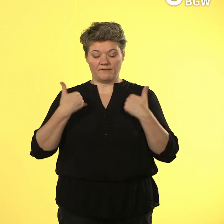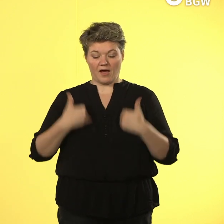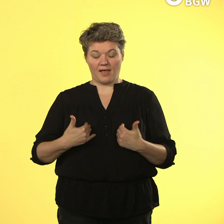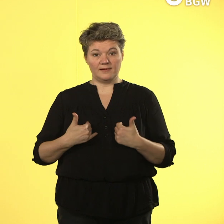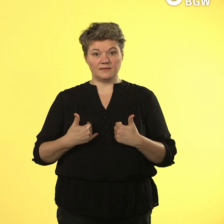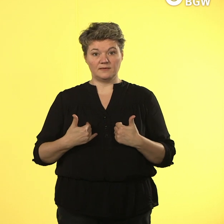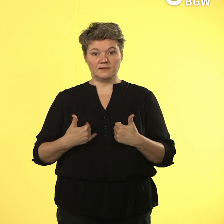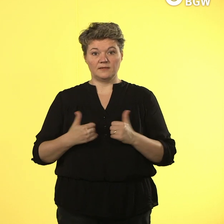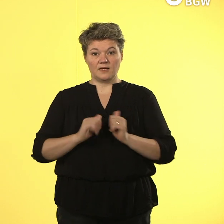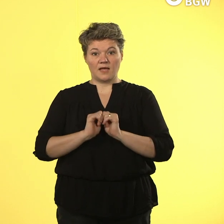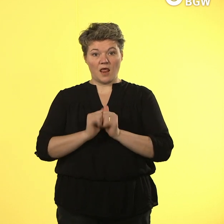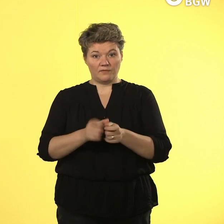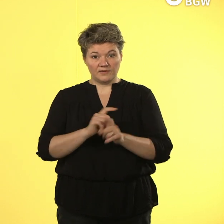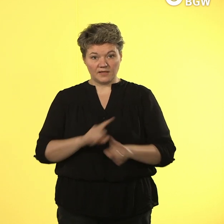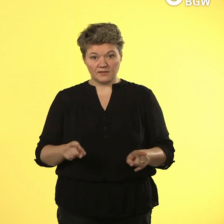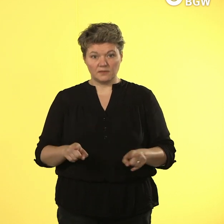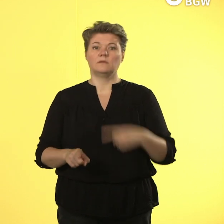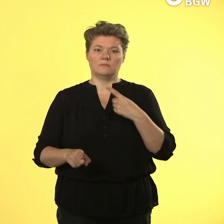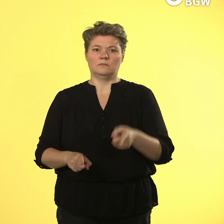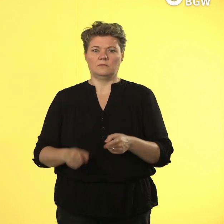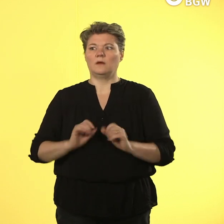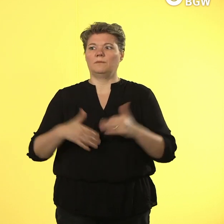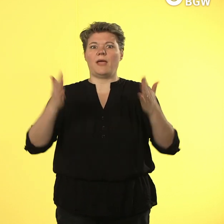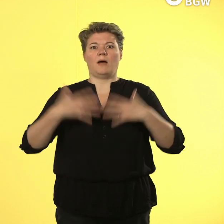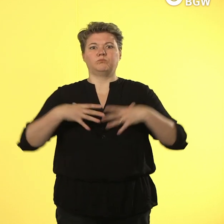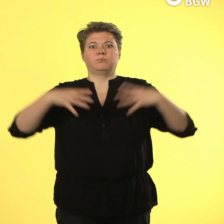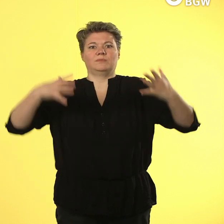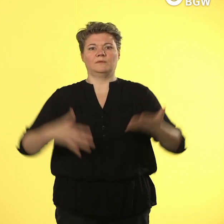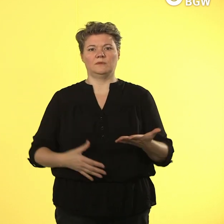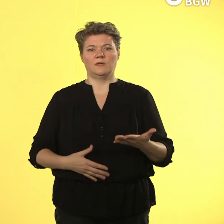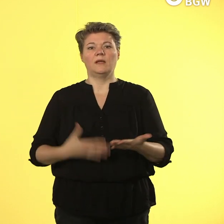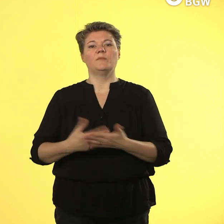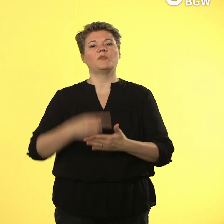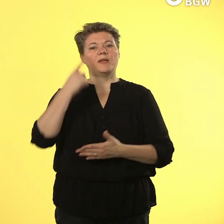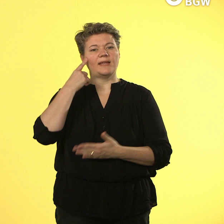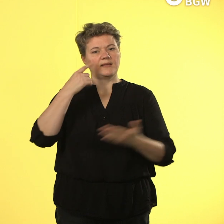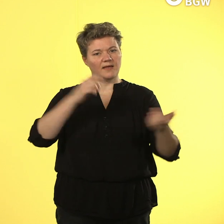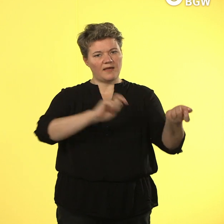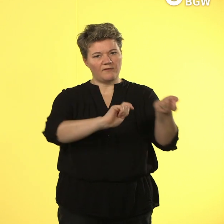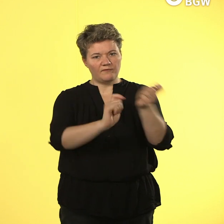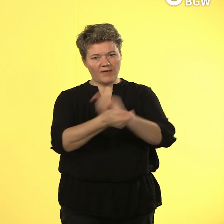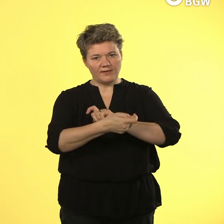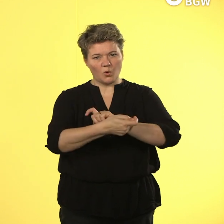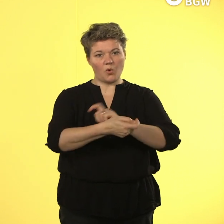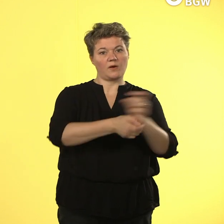Automatisch wollen wir die Windmühle abreißen und nicht etwa eine bauen. Das macht der Stress. Nochmal: Das ganze Blut ist vom Gehirn